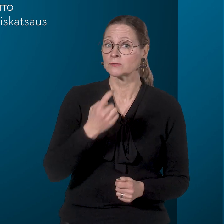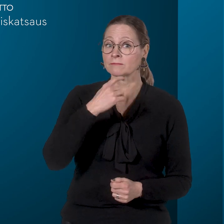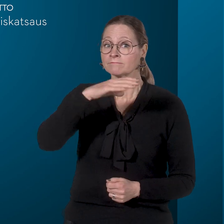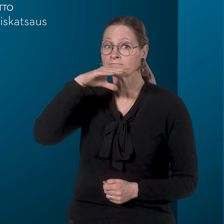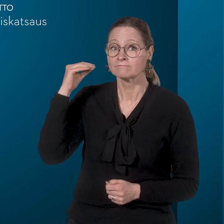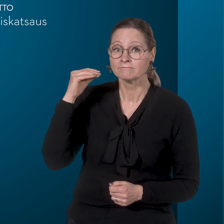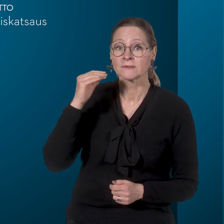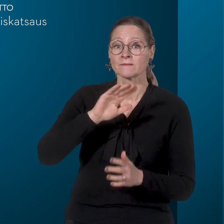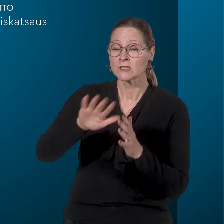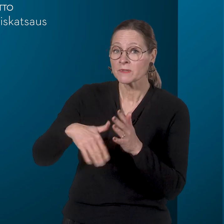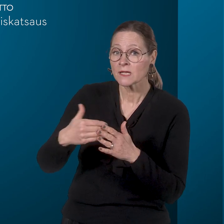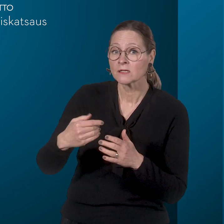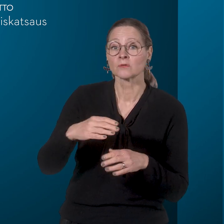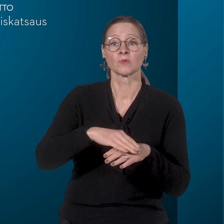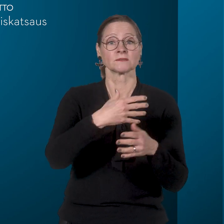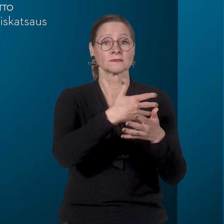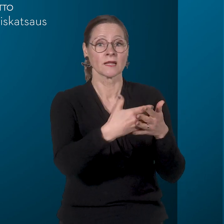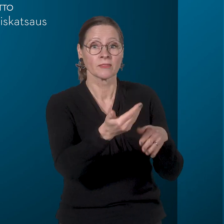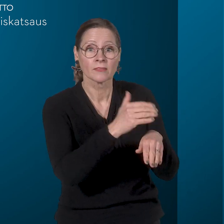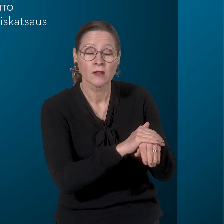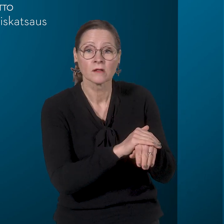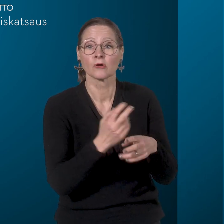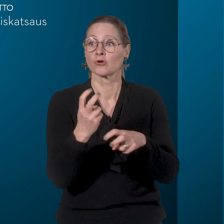Suomenruotsalaisen viittomakielen ja ruotsin kielen taito -